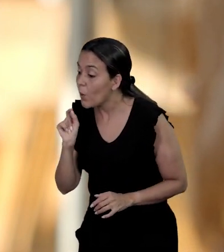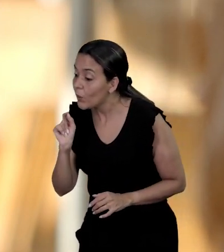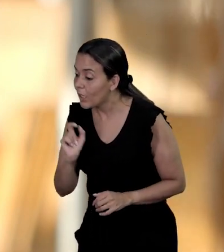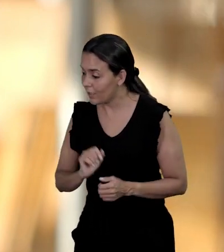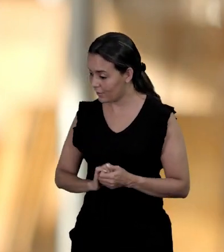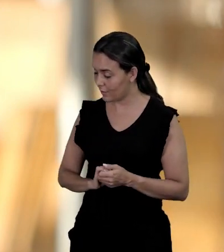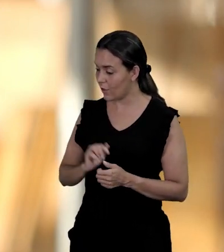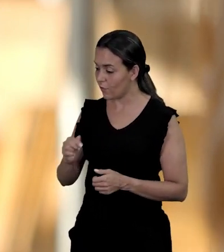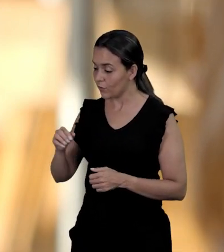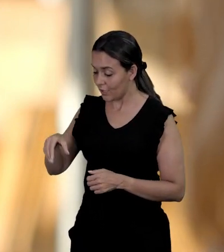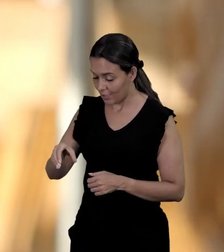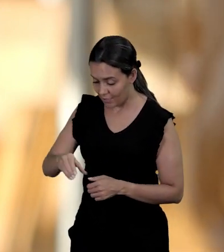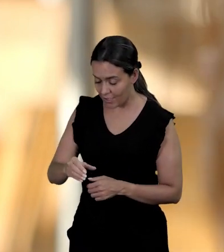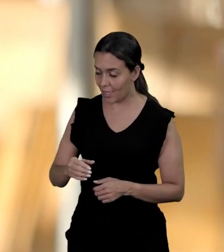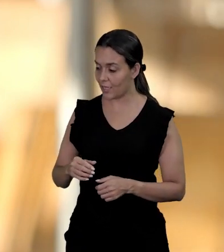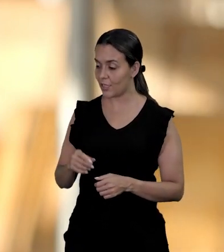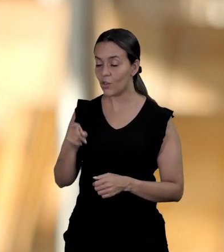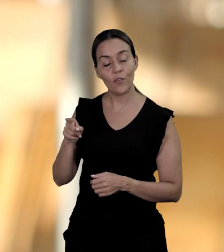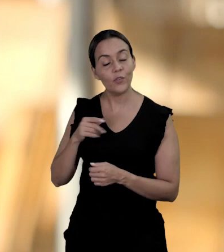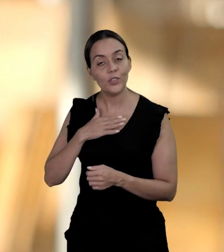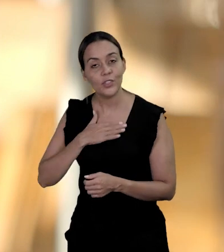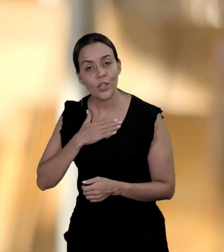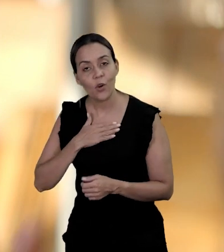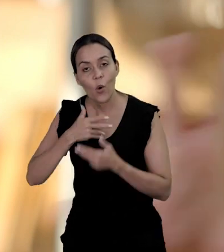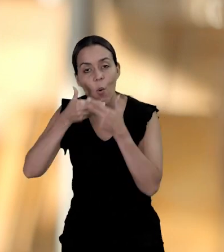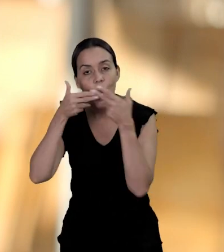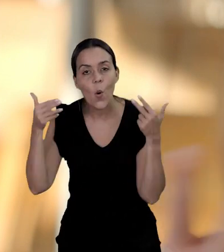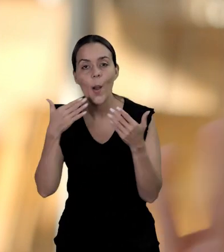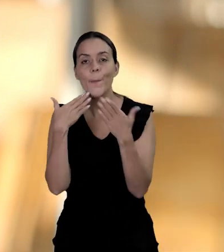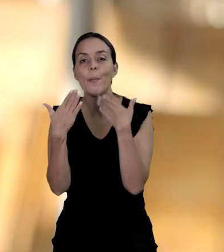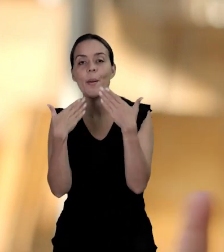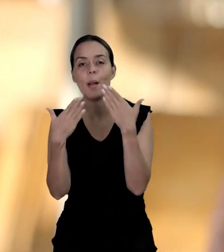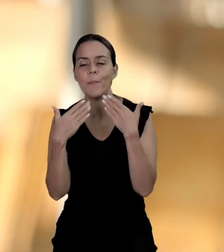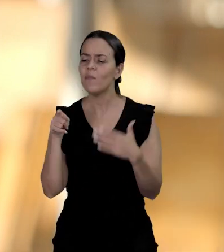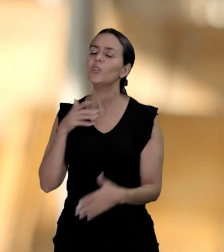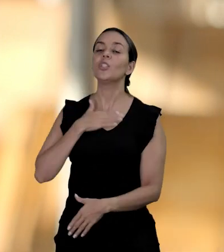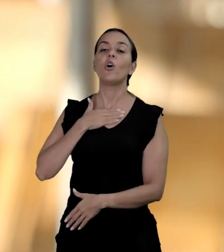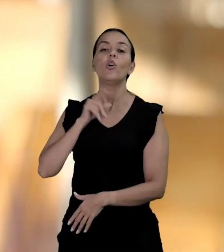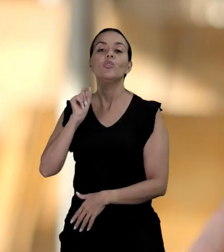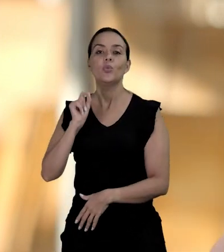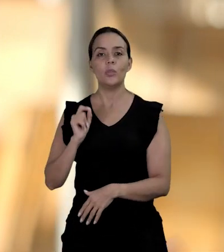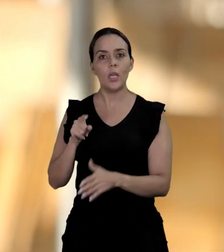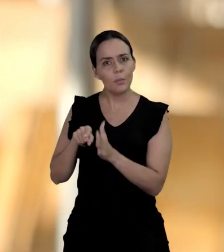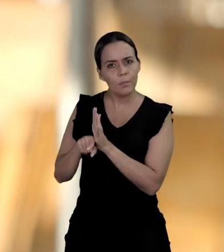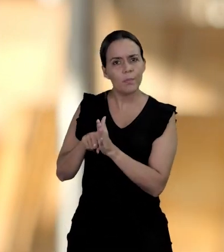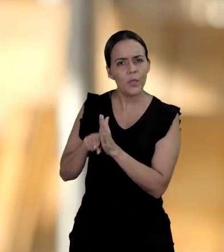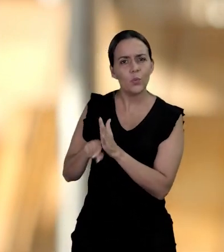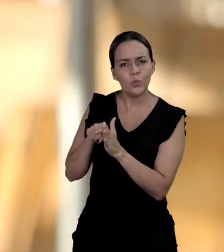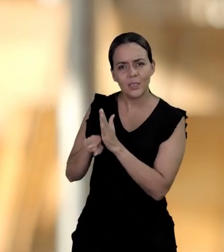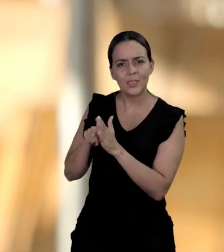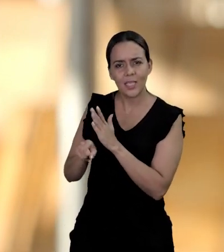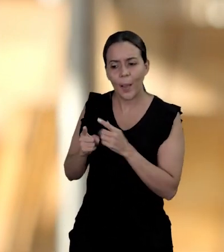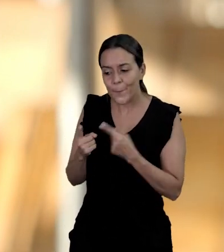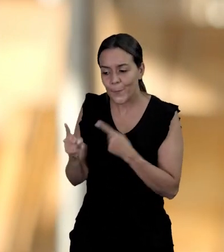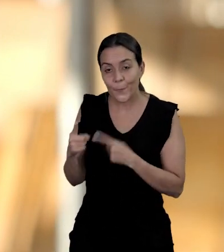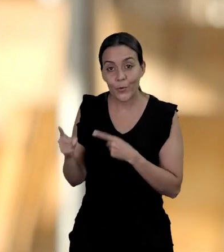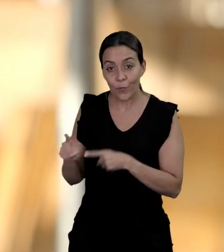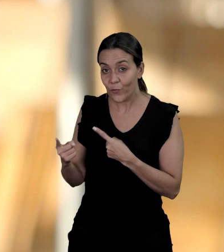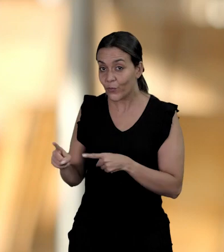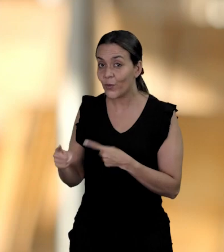O que você tem interesse? Gosto de carrinhos, gosto de coisas. Gosto de conversar, e explorar essas coisas.